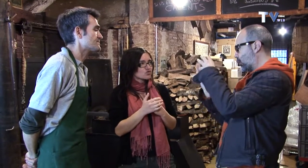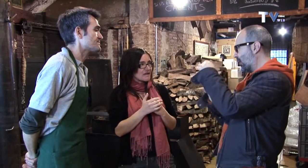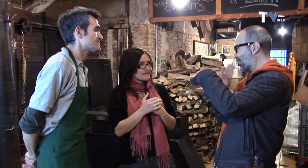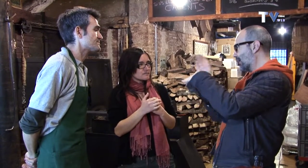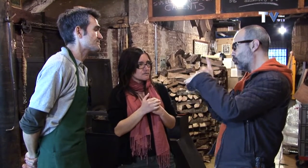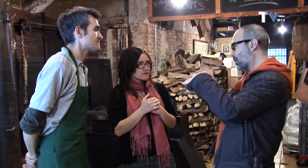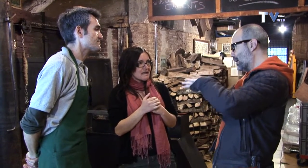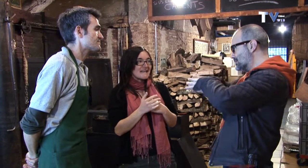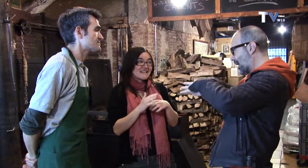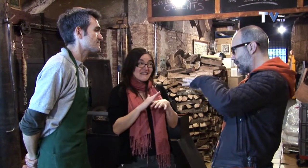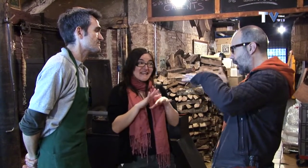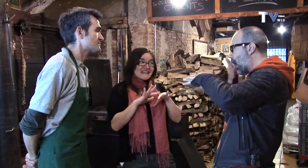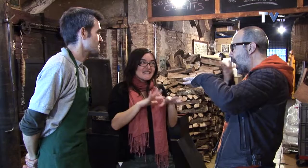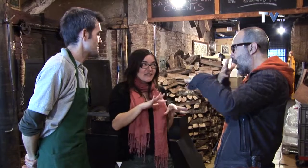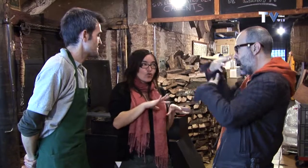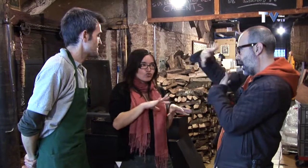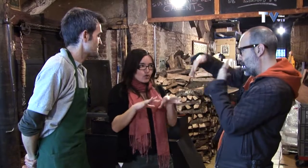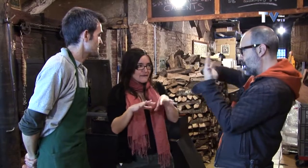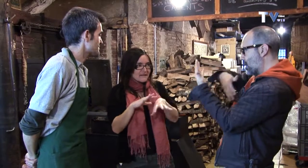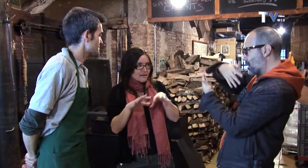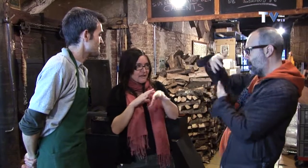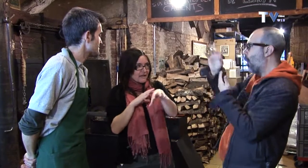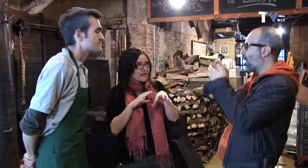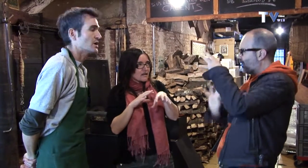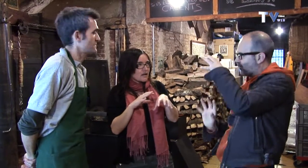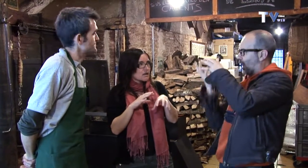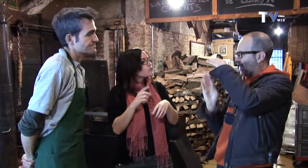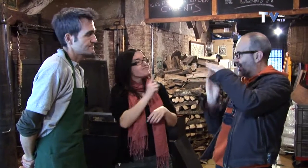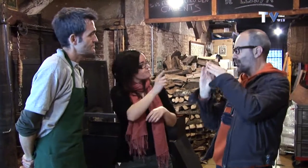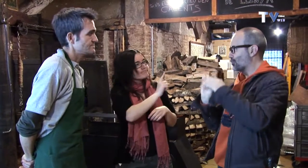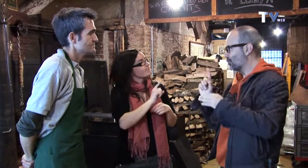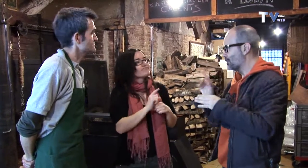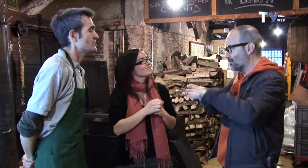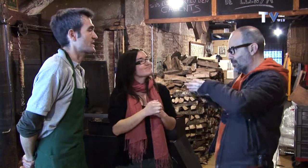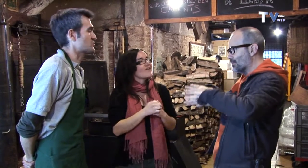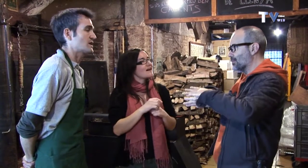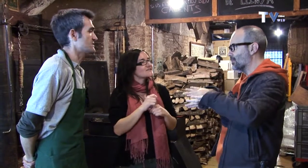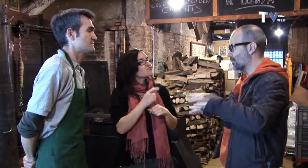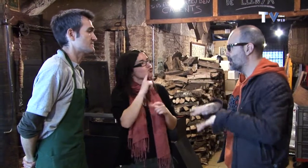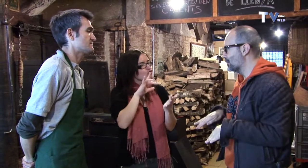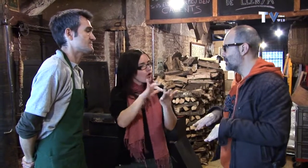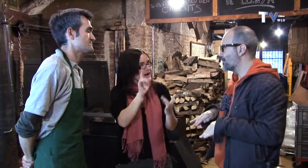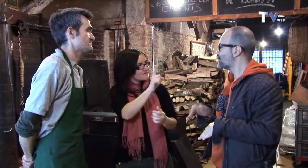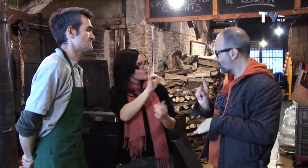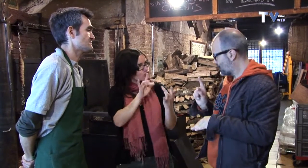y el tambor está al lado. ¿entonces el fuego no toca directamente los frutos sino que hay un espacio y se cuecen con el calor? ¿Va directo o están separados?